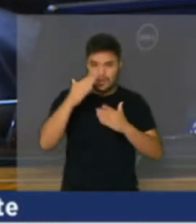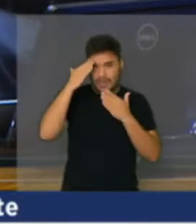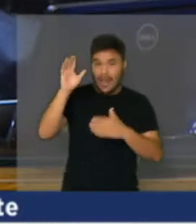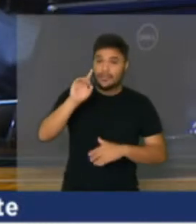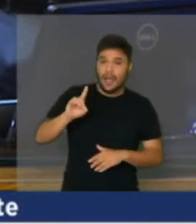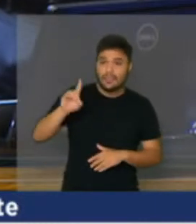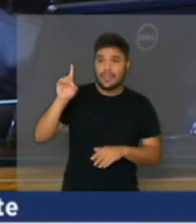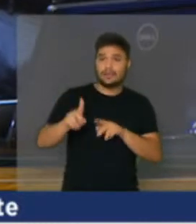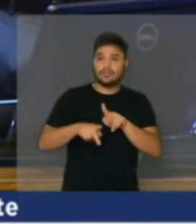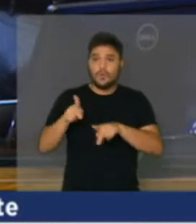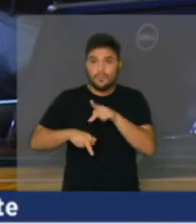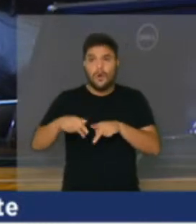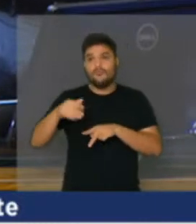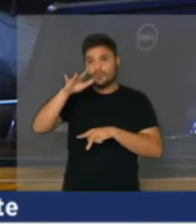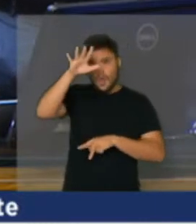MOMENTO, APROVAR UMA MEDIDA COM O APOIO DE TODOS OS